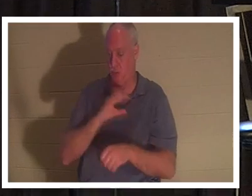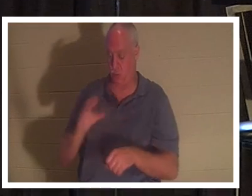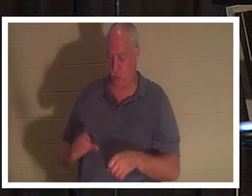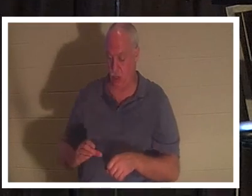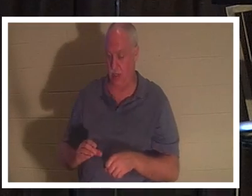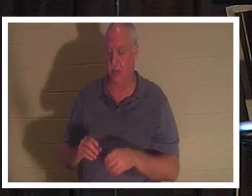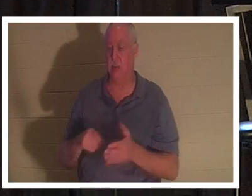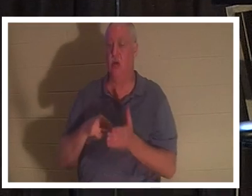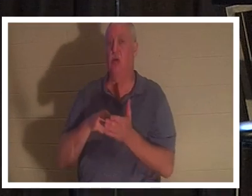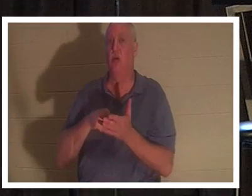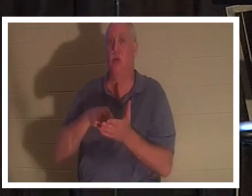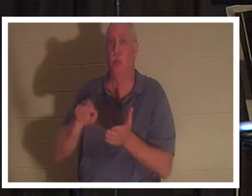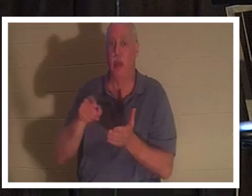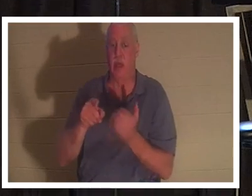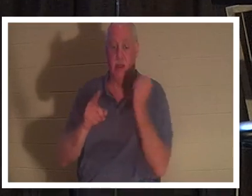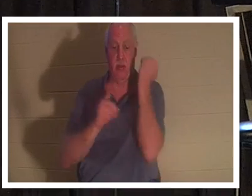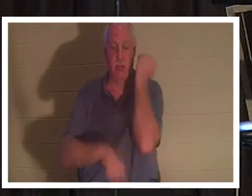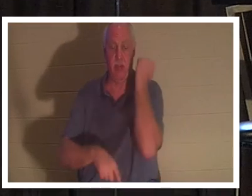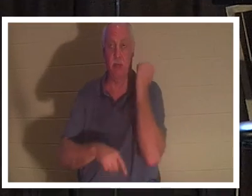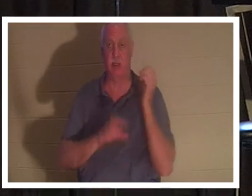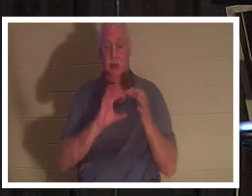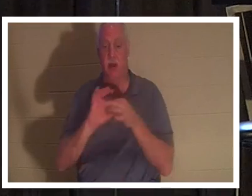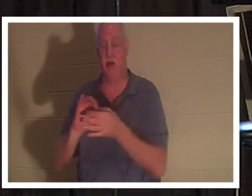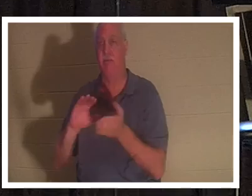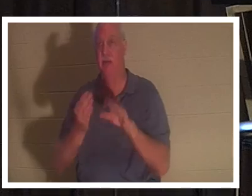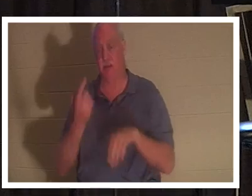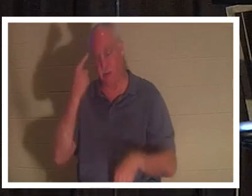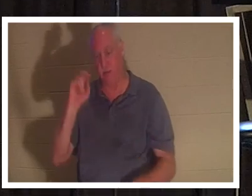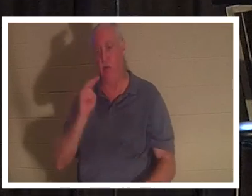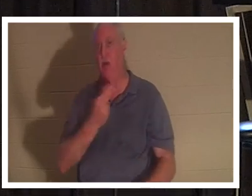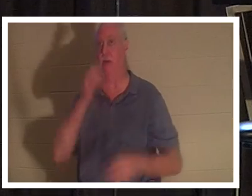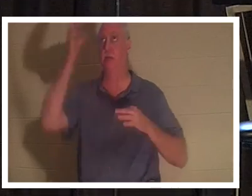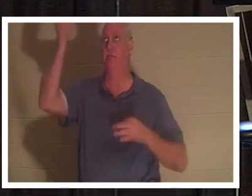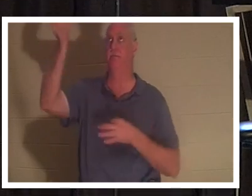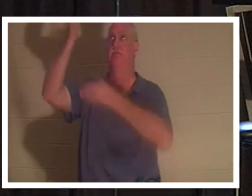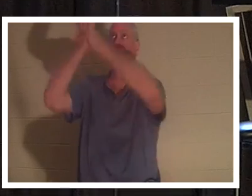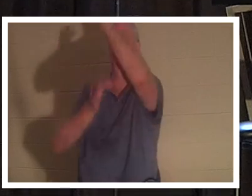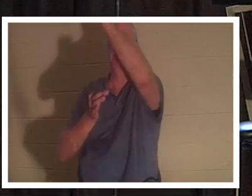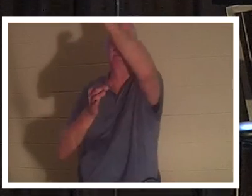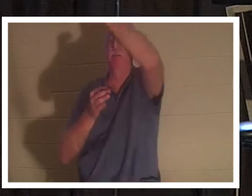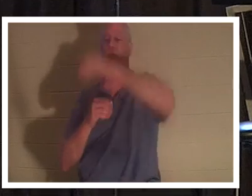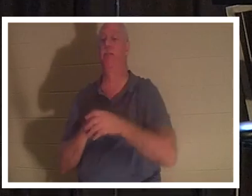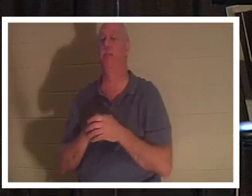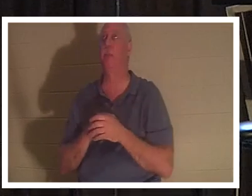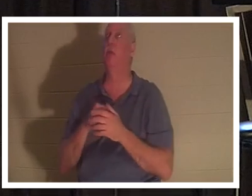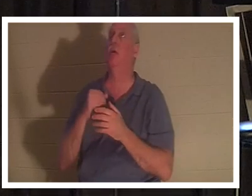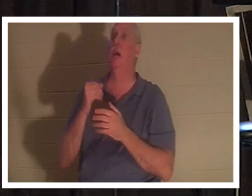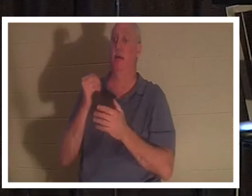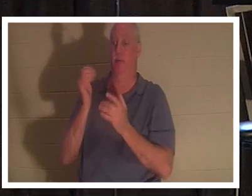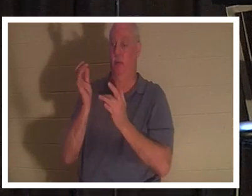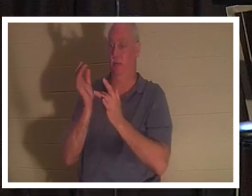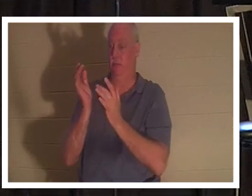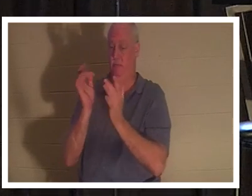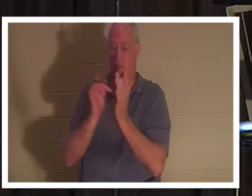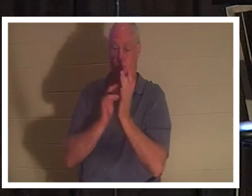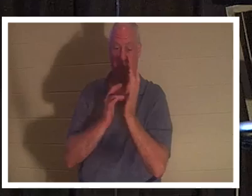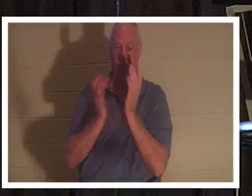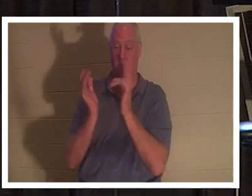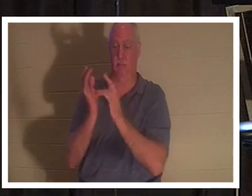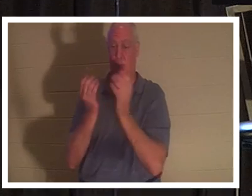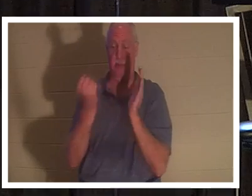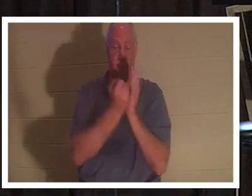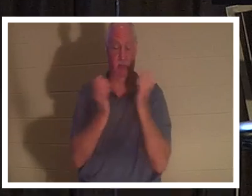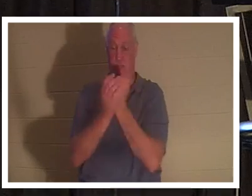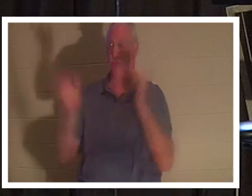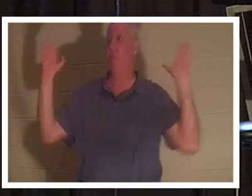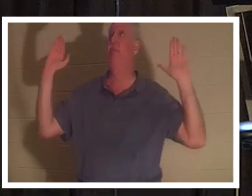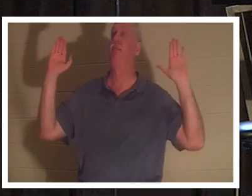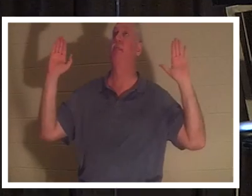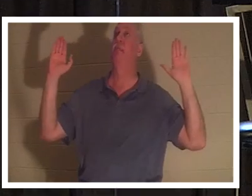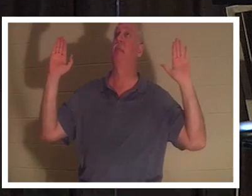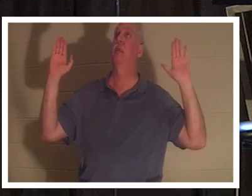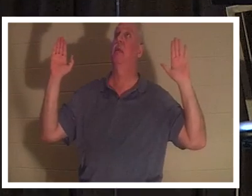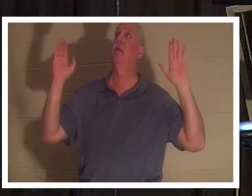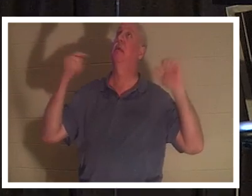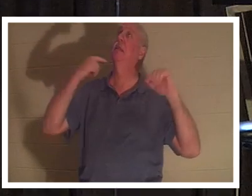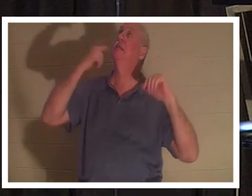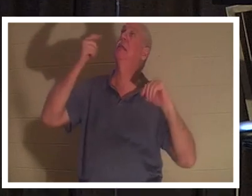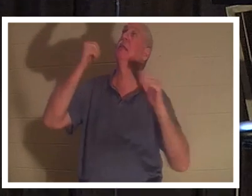Todesstrafe für uns und als uns zu zahlen. Als Er dort am Kreuz hing. Er sagte: „Es ist fertig!“ Er rief es